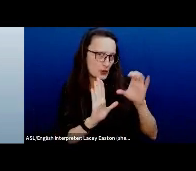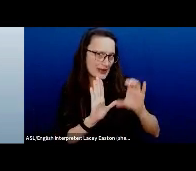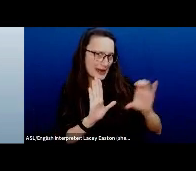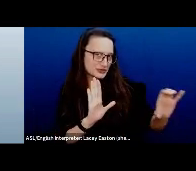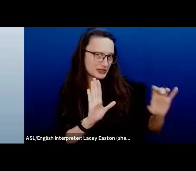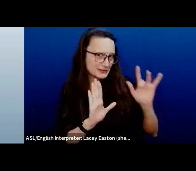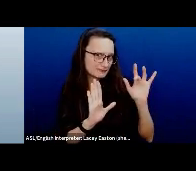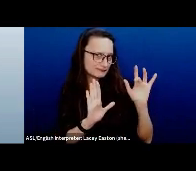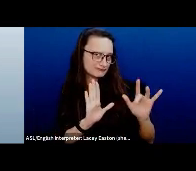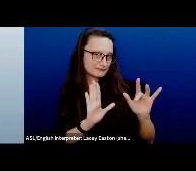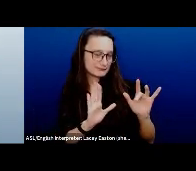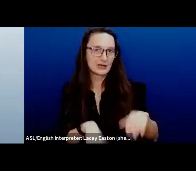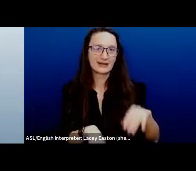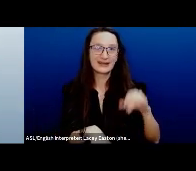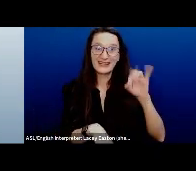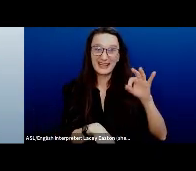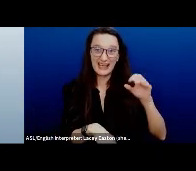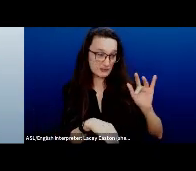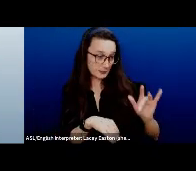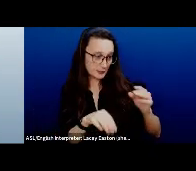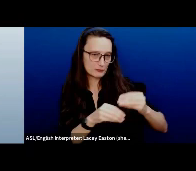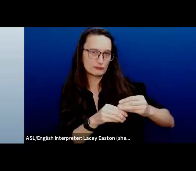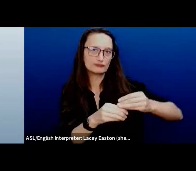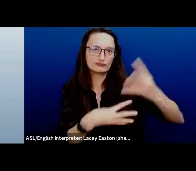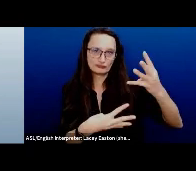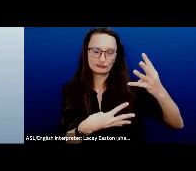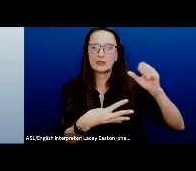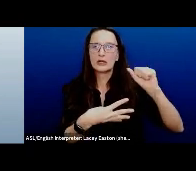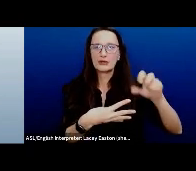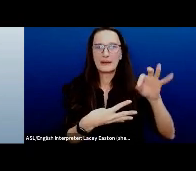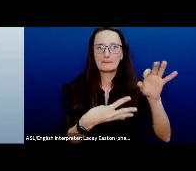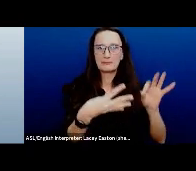esto abre un menú a donde seleccionar el botón de traducción si